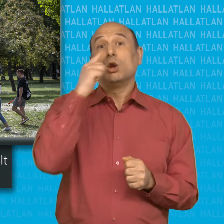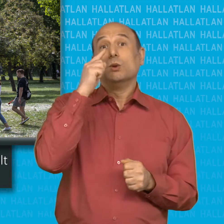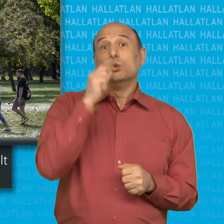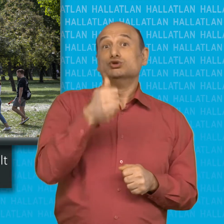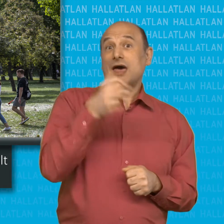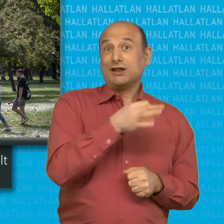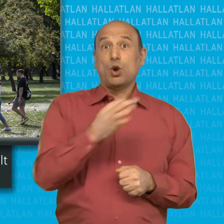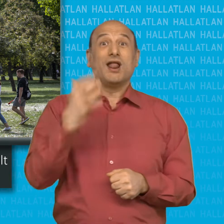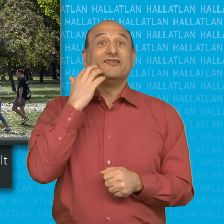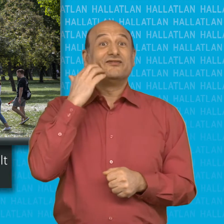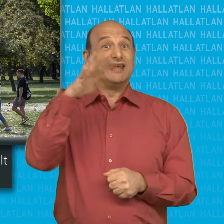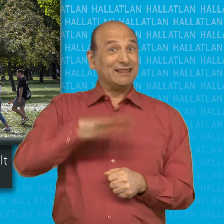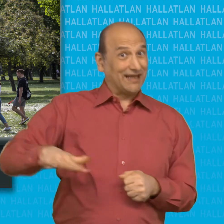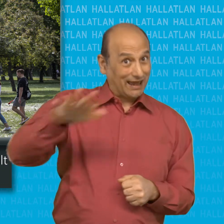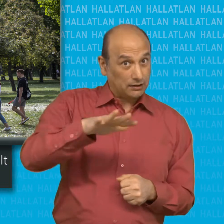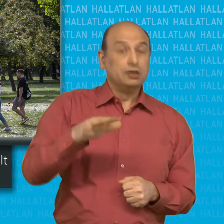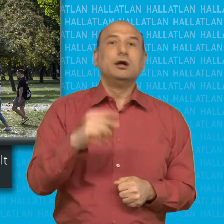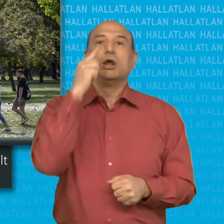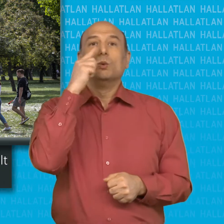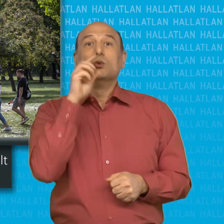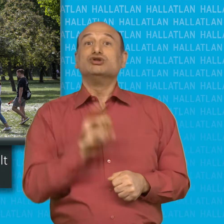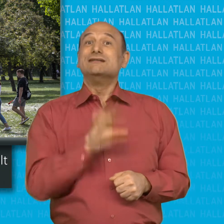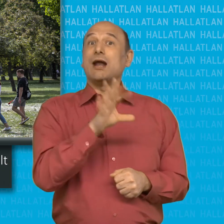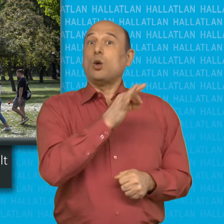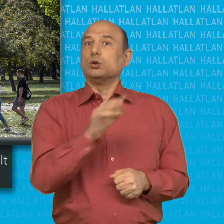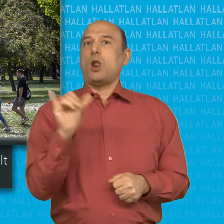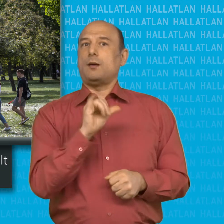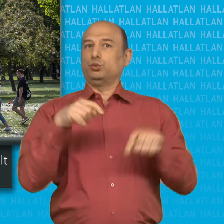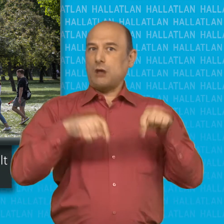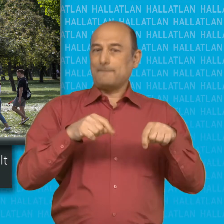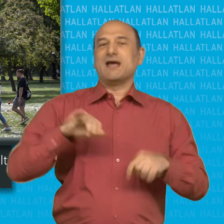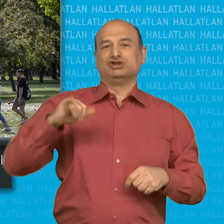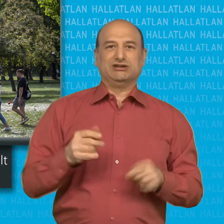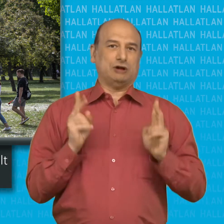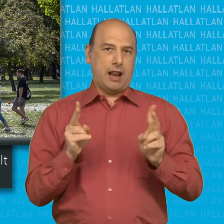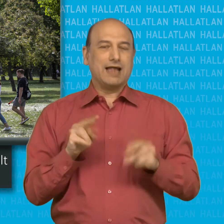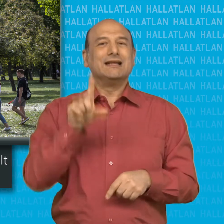valamint arról is döntés született, hogy június 1-től vidéken, június 15-től pedig a fővárosban is lehet